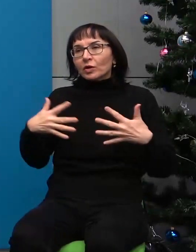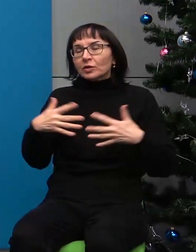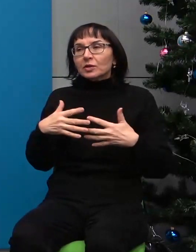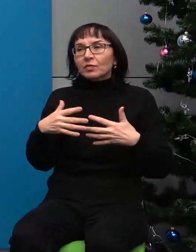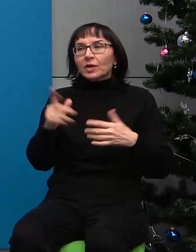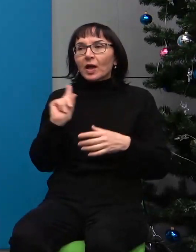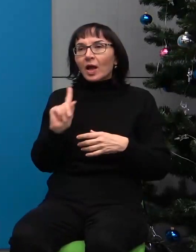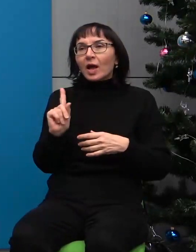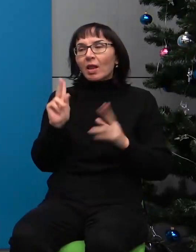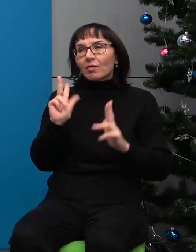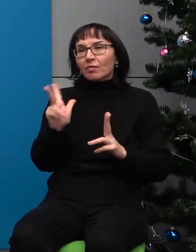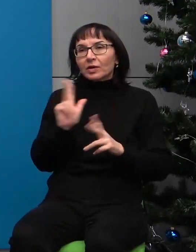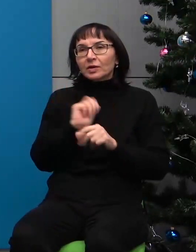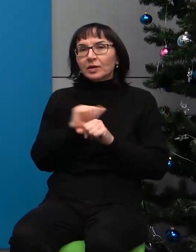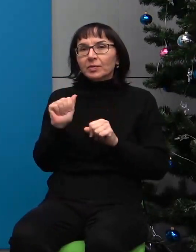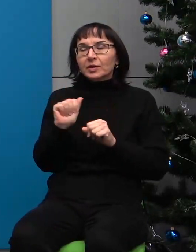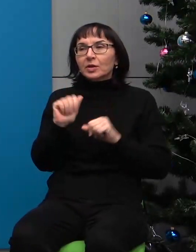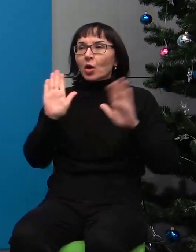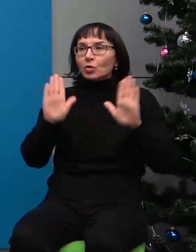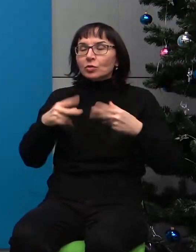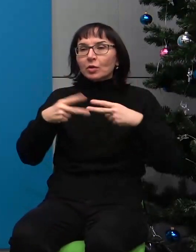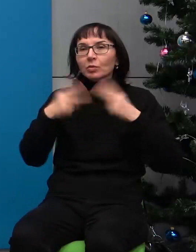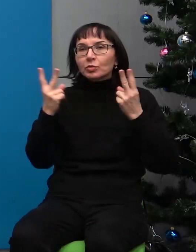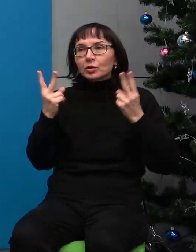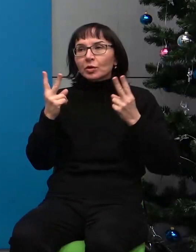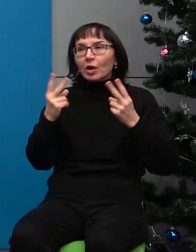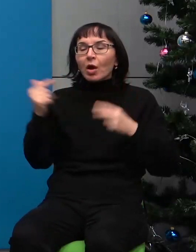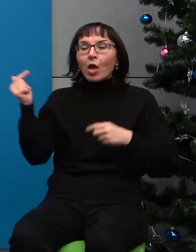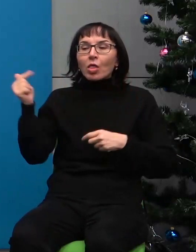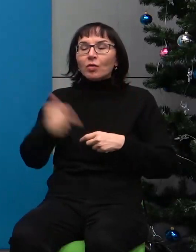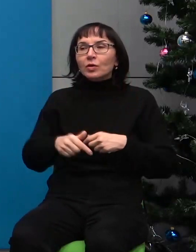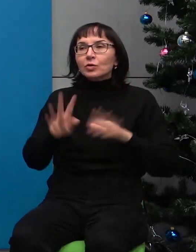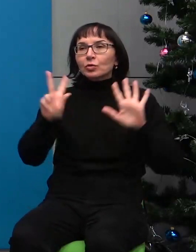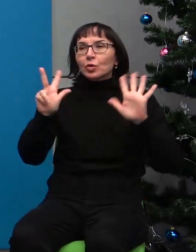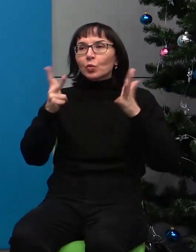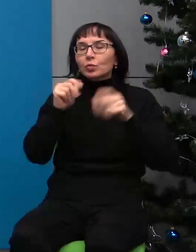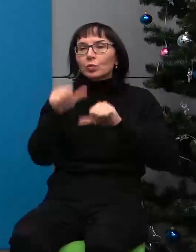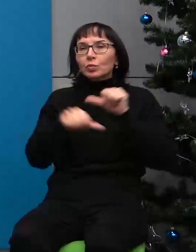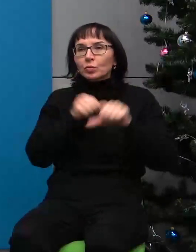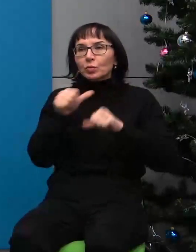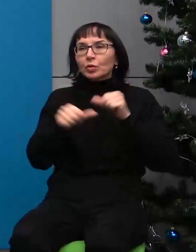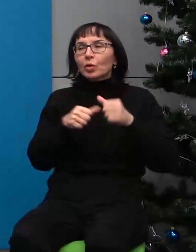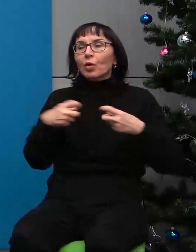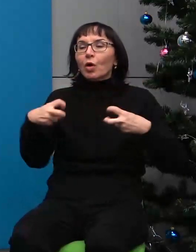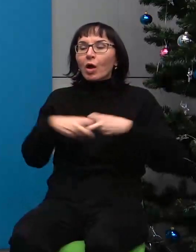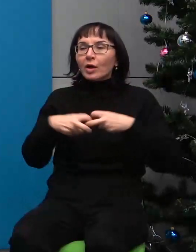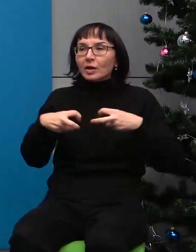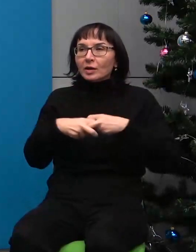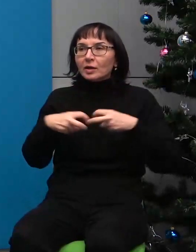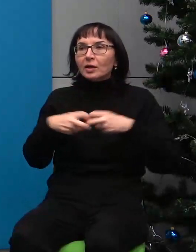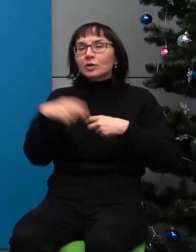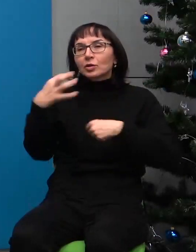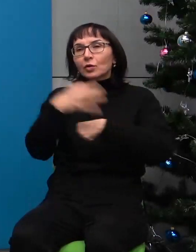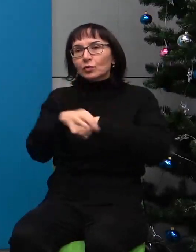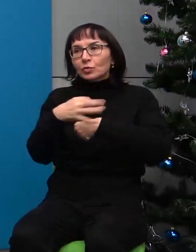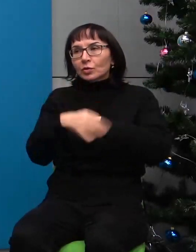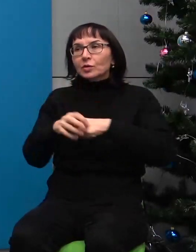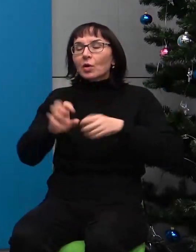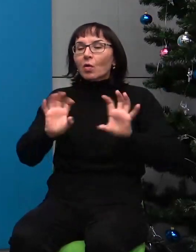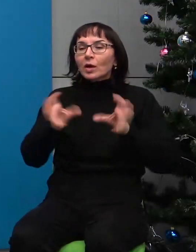że zostałem dziennikarzem ok. 2008 roku w internecie, w Radiu Studenckim, później w Radiu Plus.